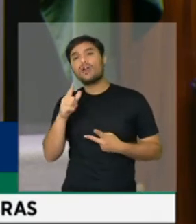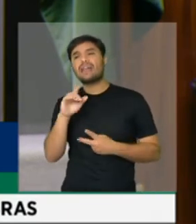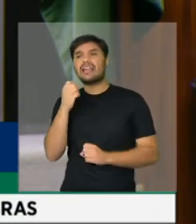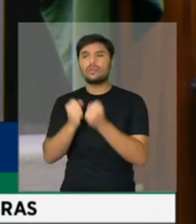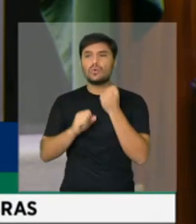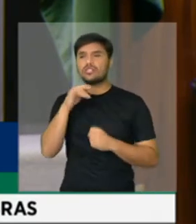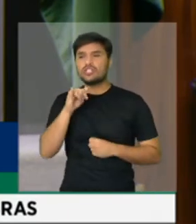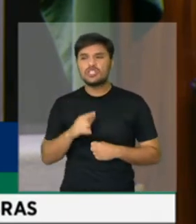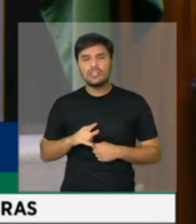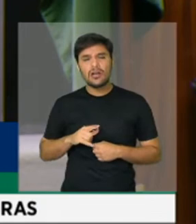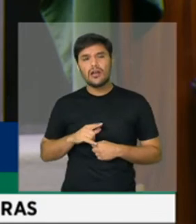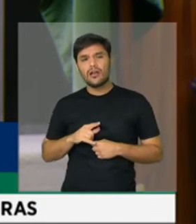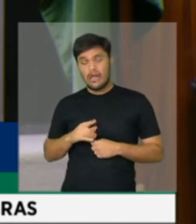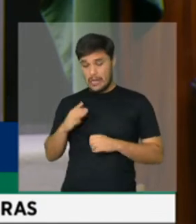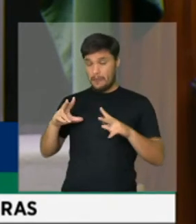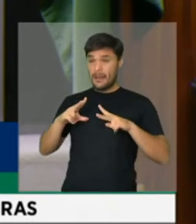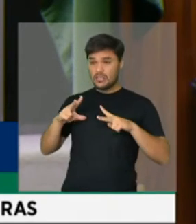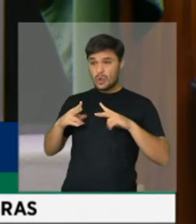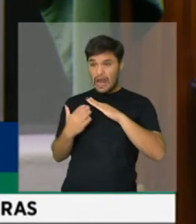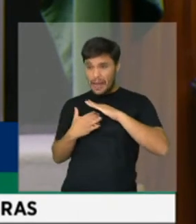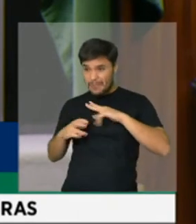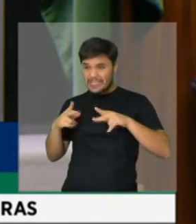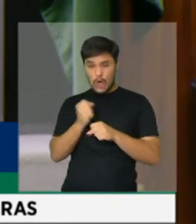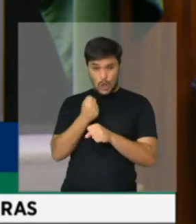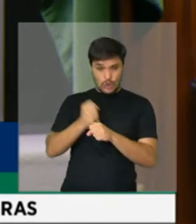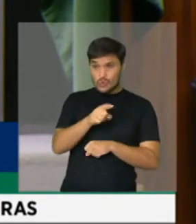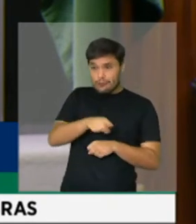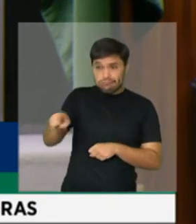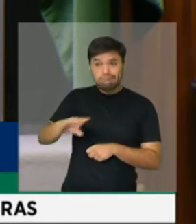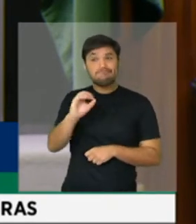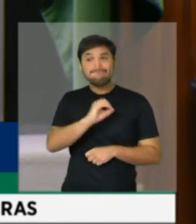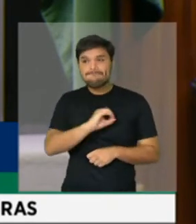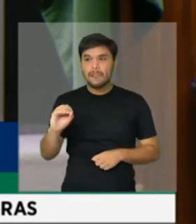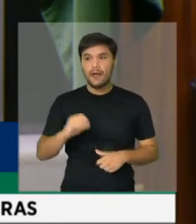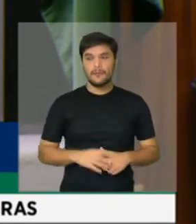HIDRELÉTRICA DE ITAIPU. QUEM QUE CONSTRUIRIA DA INICIATIVA PRIVADA A HIDRELÉTRICA DE ITAIPU? QUEM CONSTRUIRIA